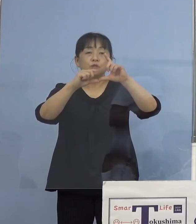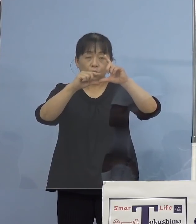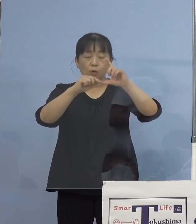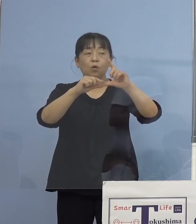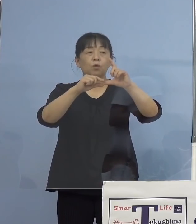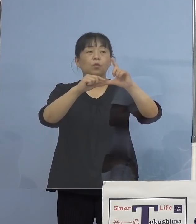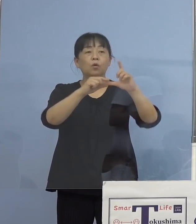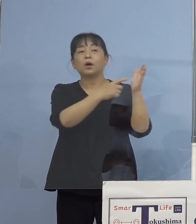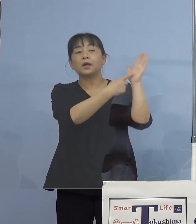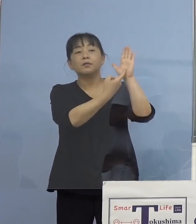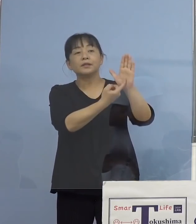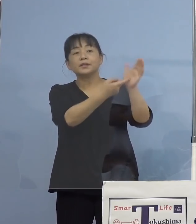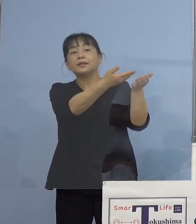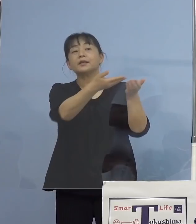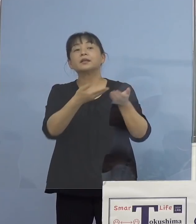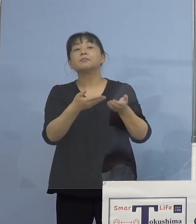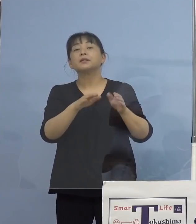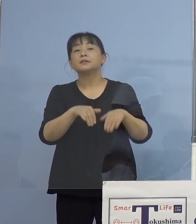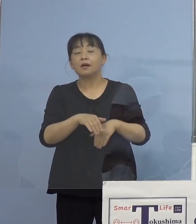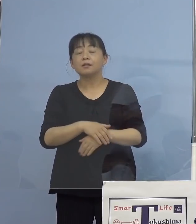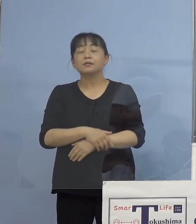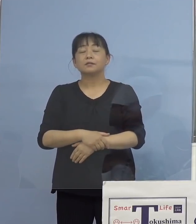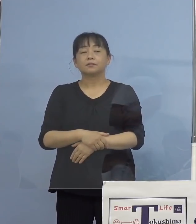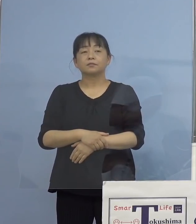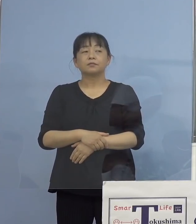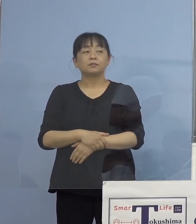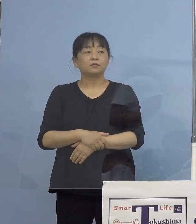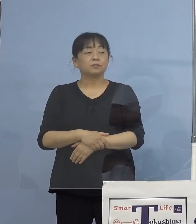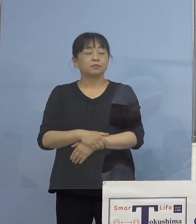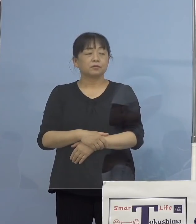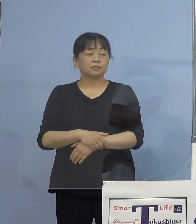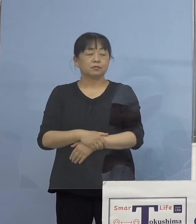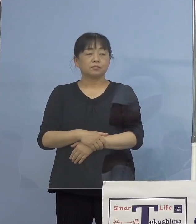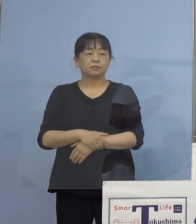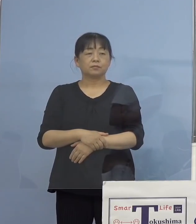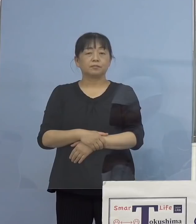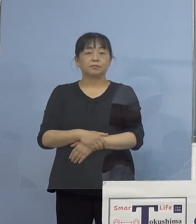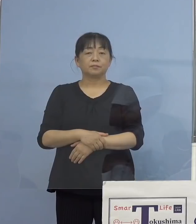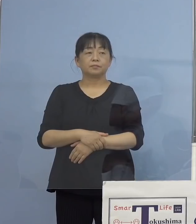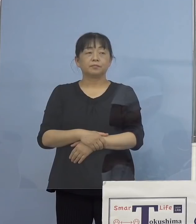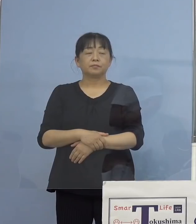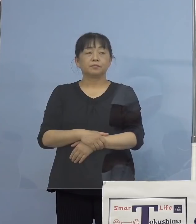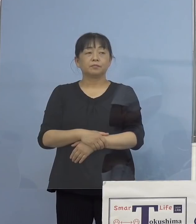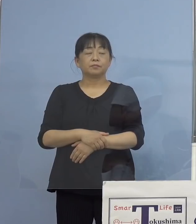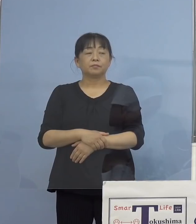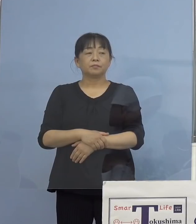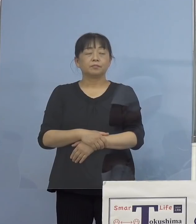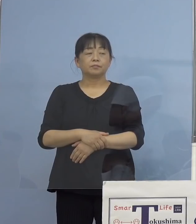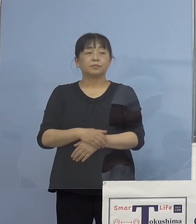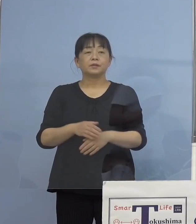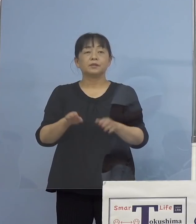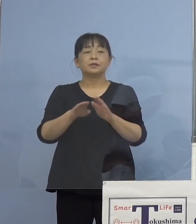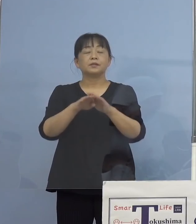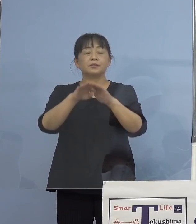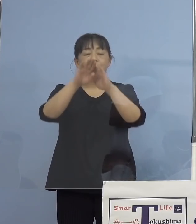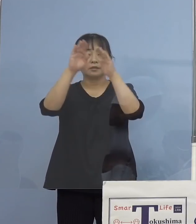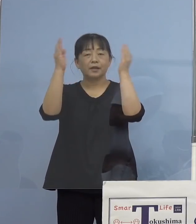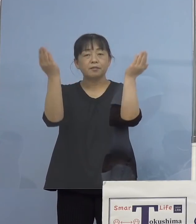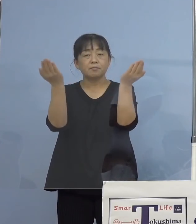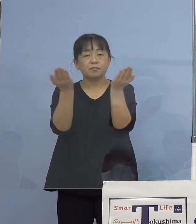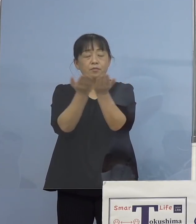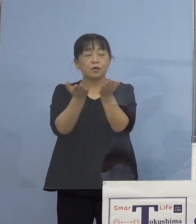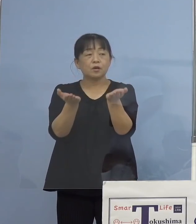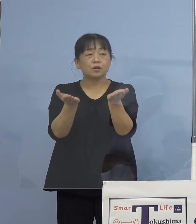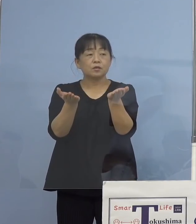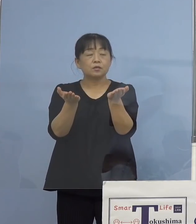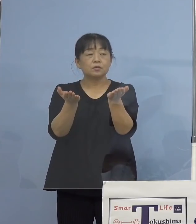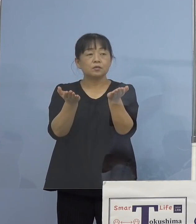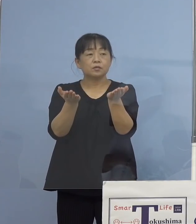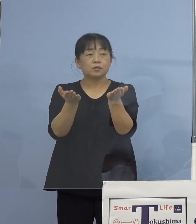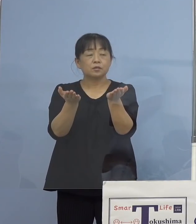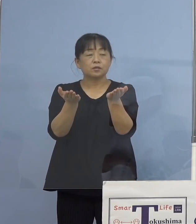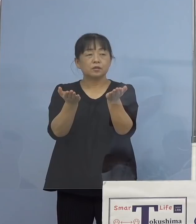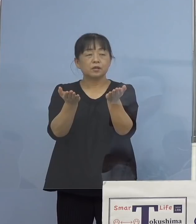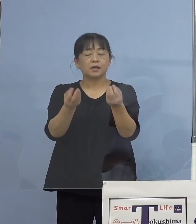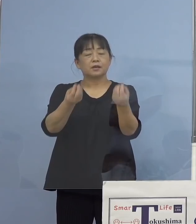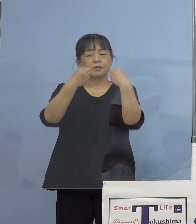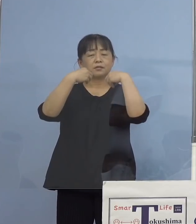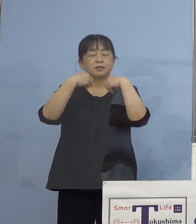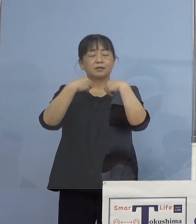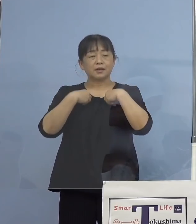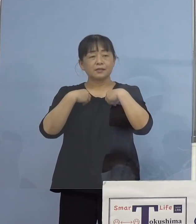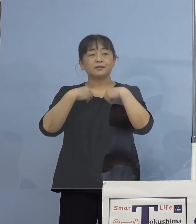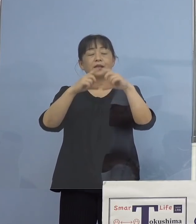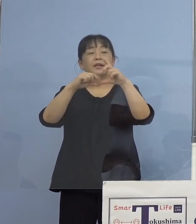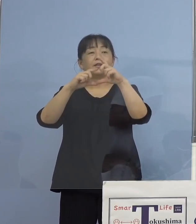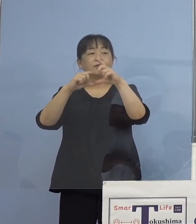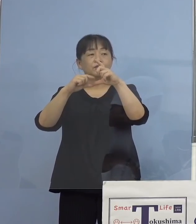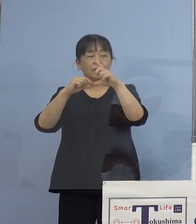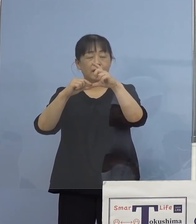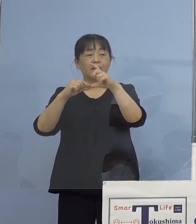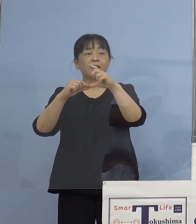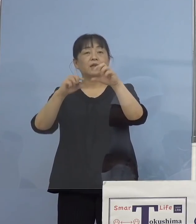表ですけれど、感染率の部分で 30代以下58.6パーセント、50代、40代